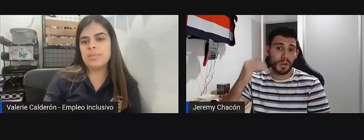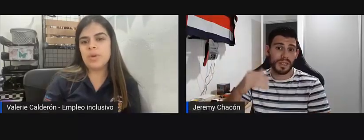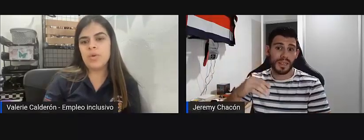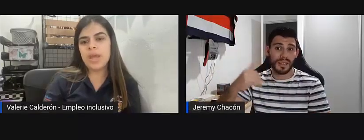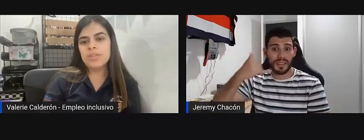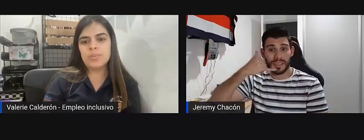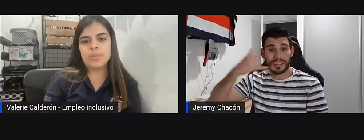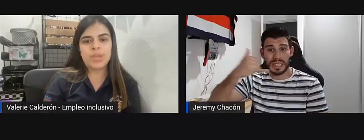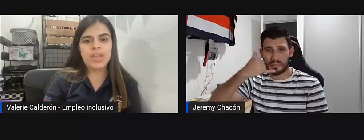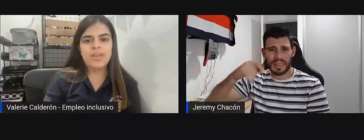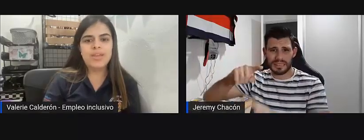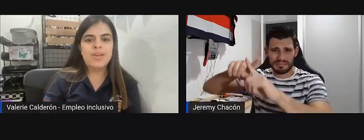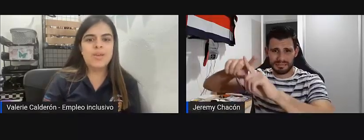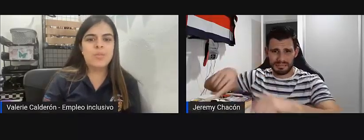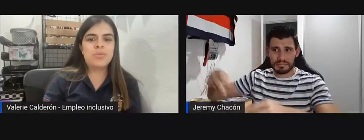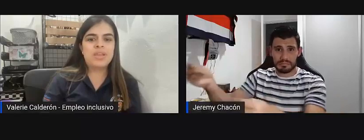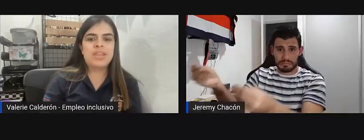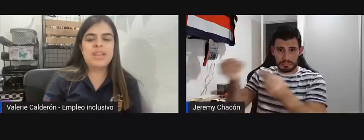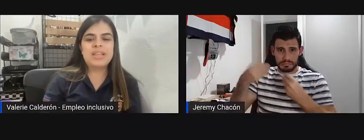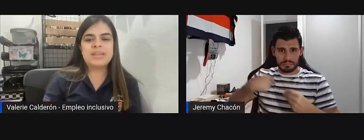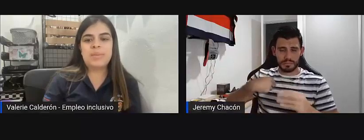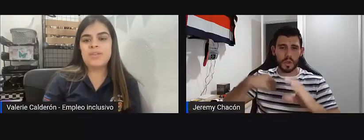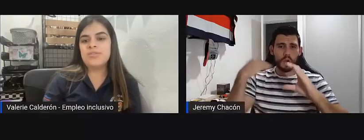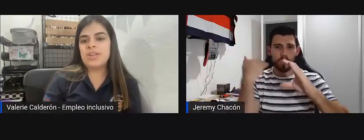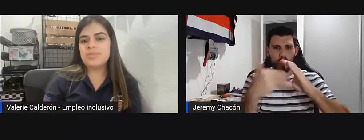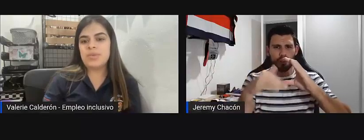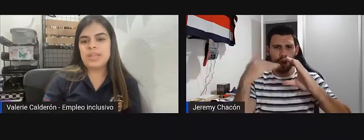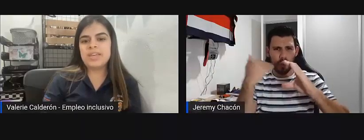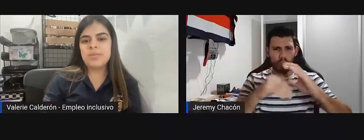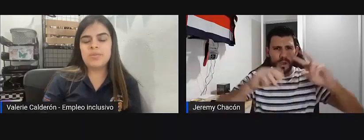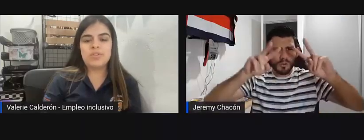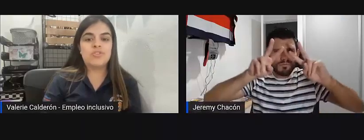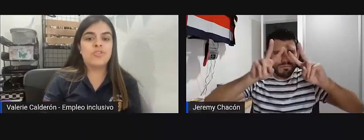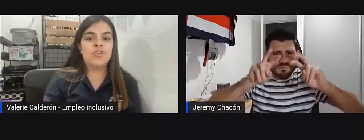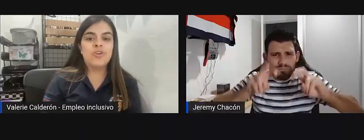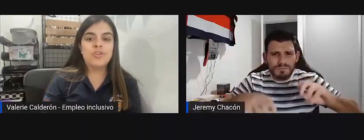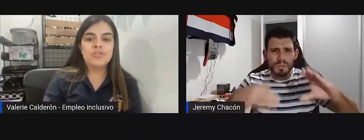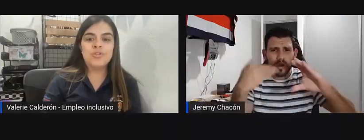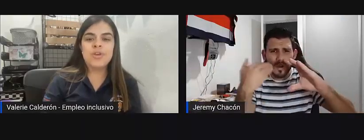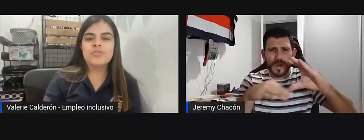a ir mejorando Por qué Porque di las llamadas yo no las podía hacer pero yo todo lo de los correos